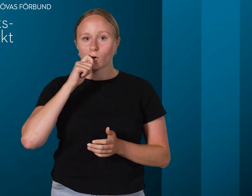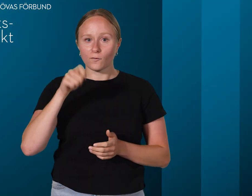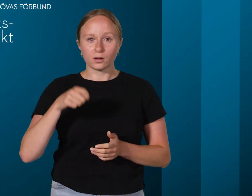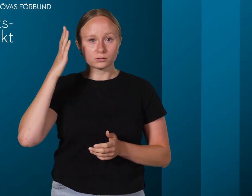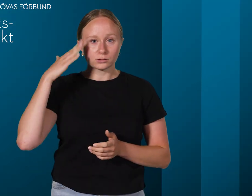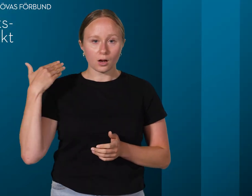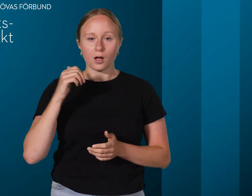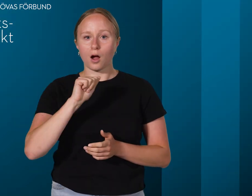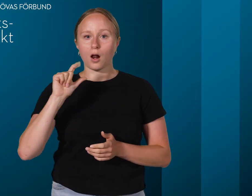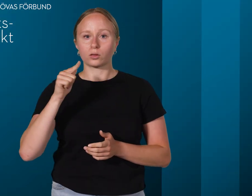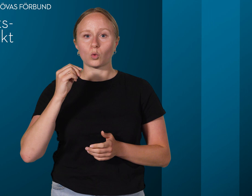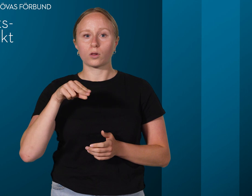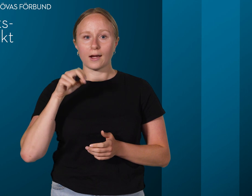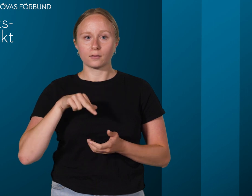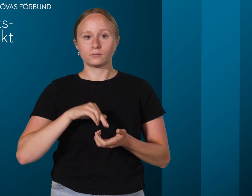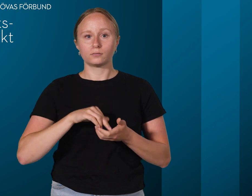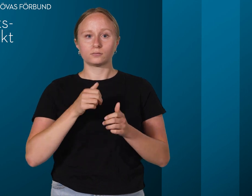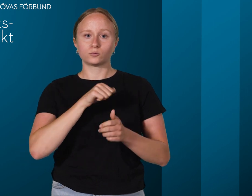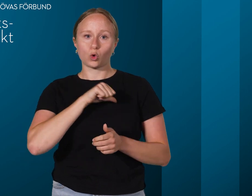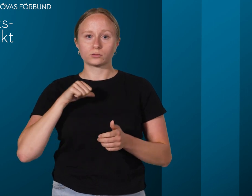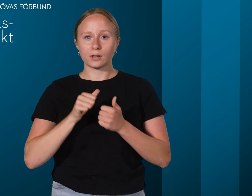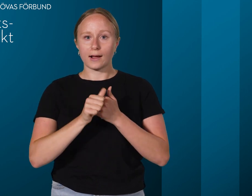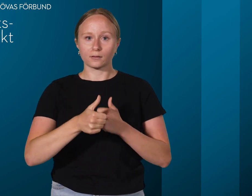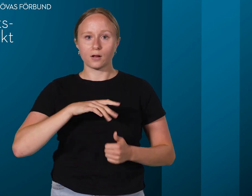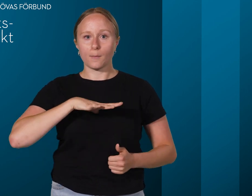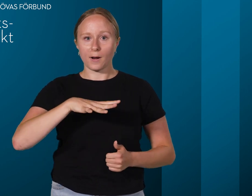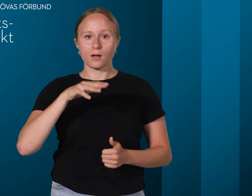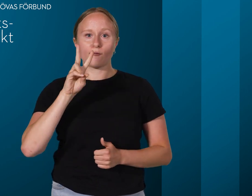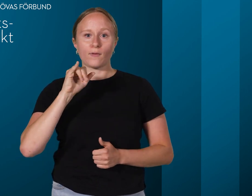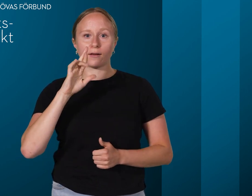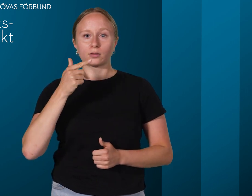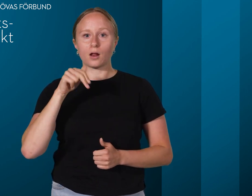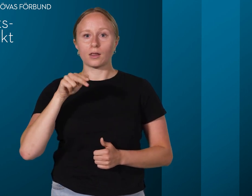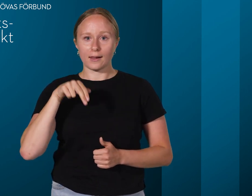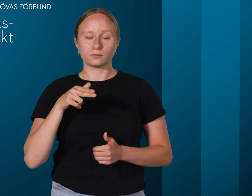Ordförande Jaana Aaltonen och styrelseledamot Mari Virtanen -